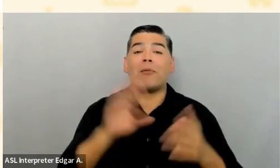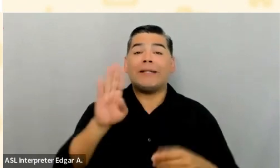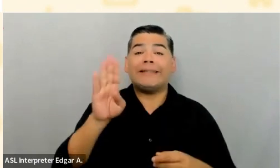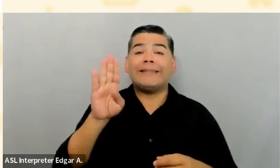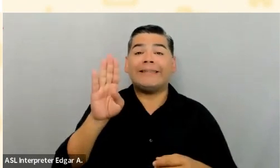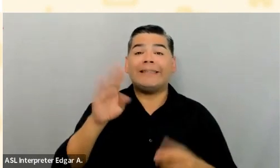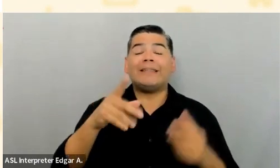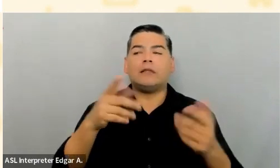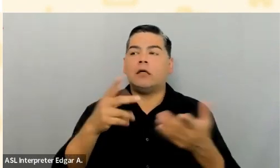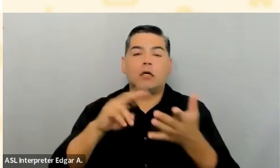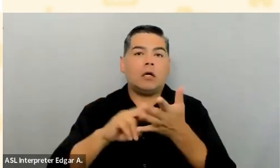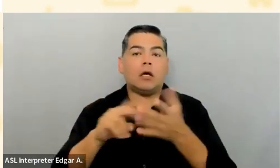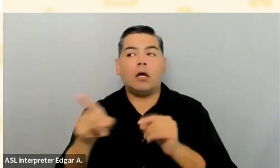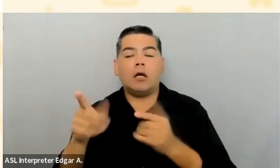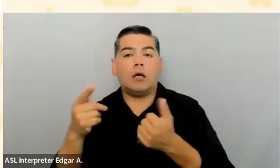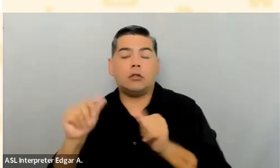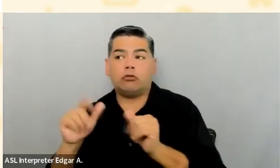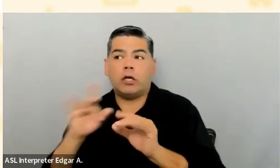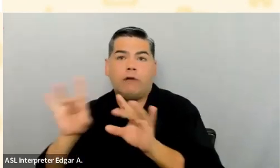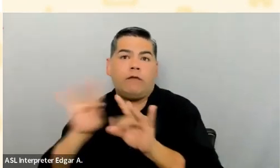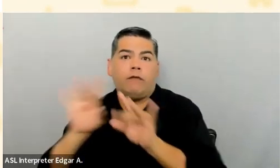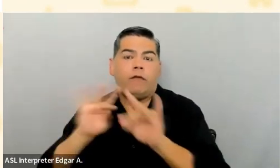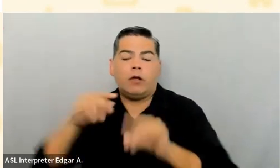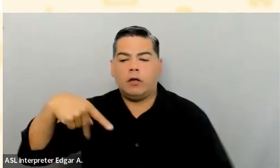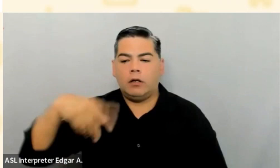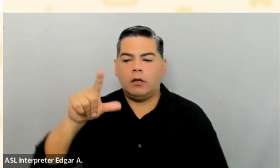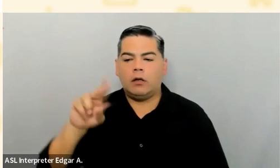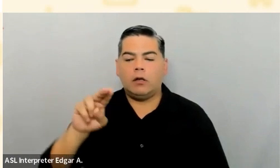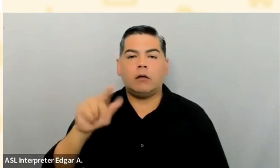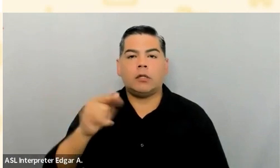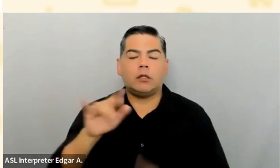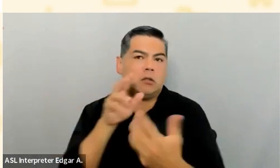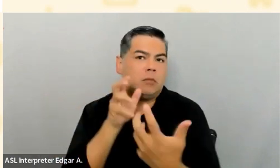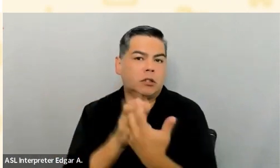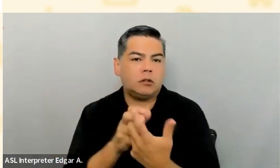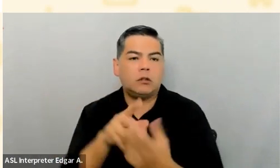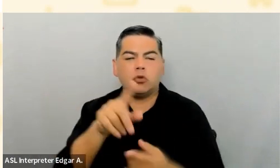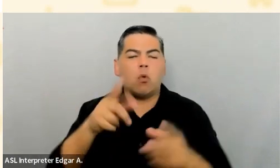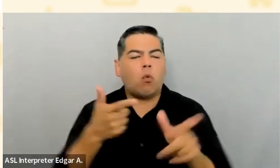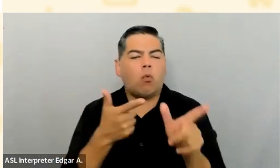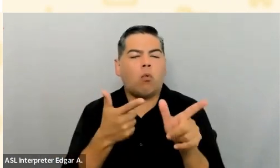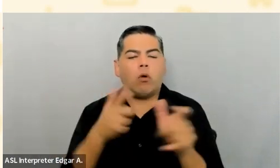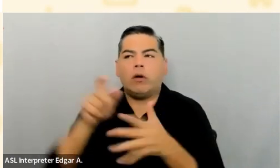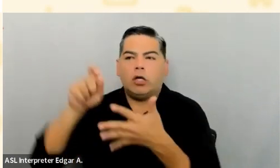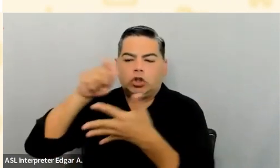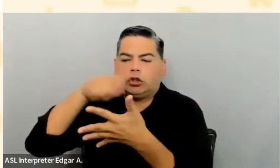elegir el complemento más adecuado para tí, hay una lista de verificación rápida. Entonces, ¿existe un verificador de accesibilidad?